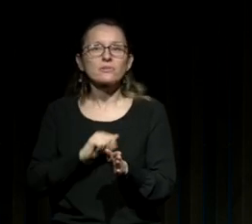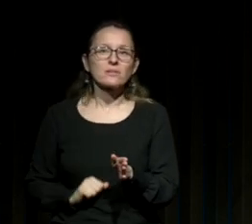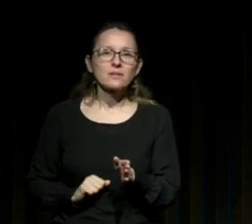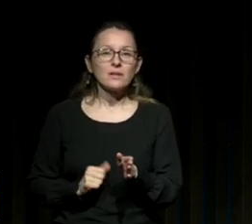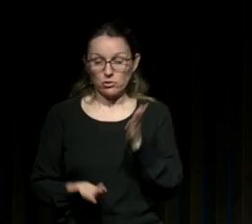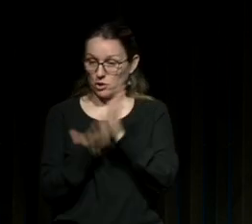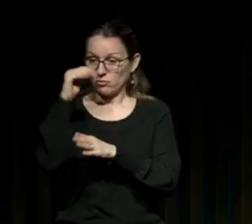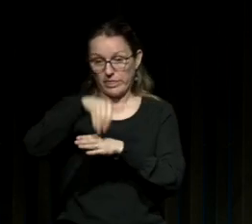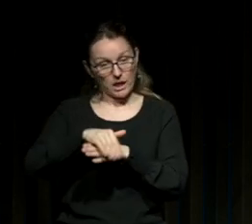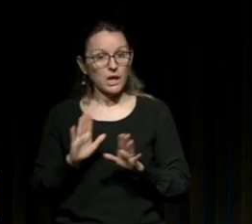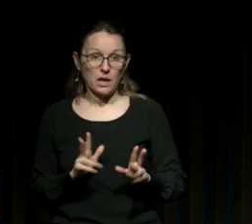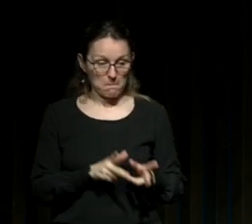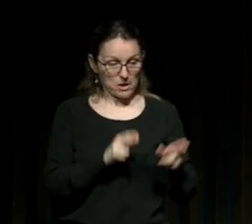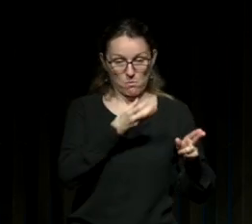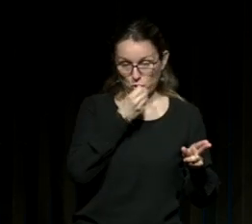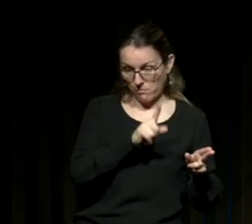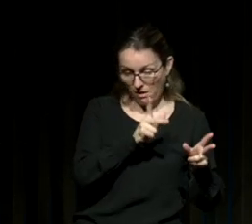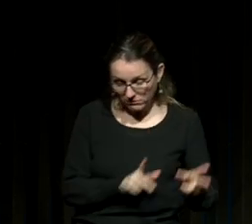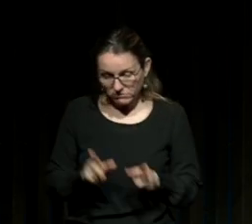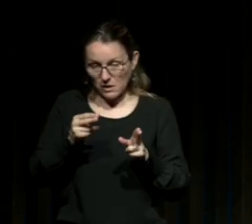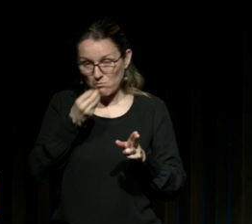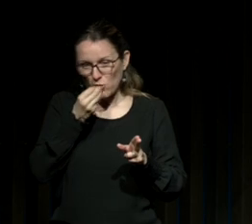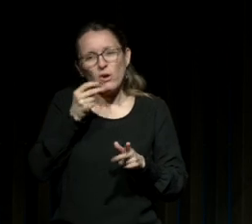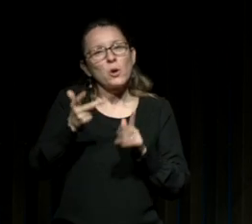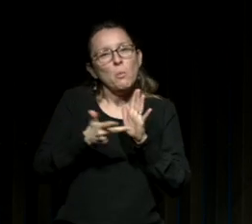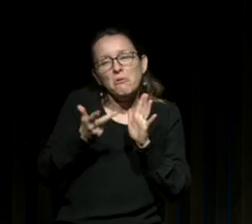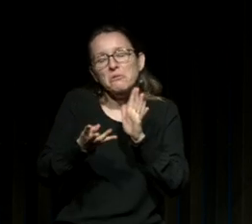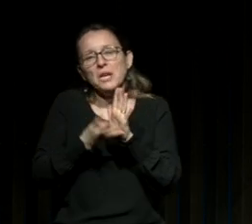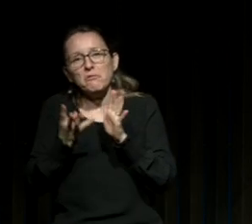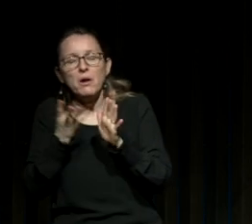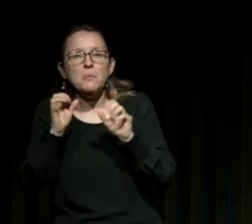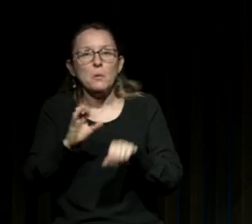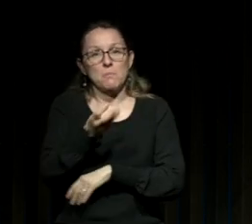moments où on ne mange pas il ya trois ou quatre moments où on mange et ça se passe donc dans la